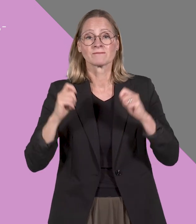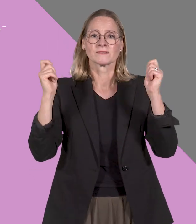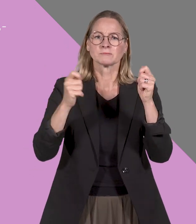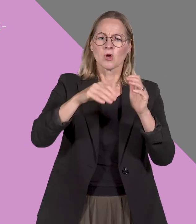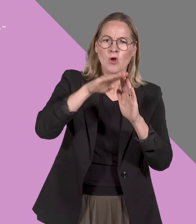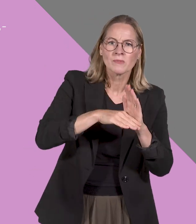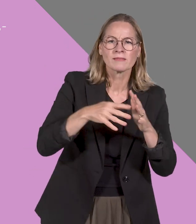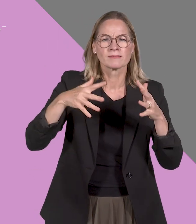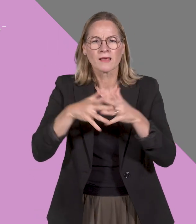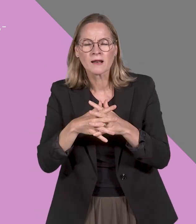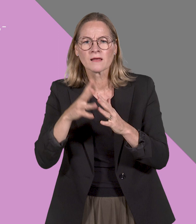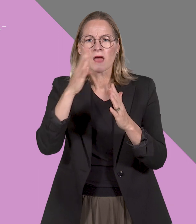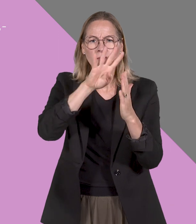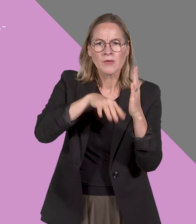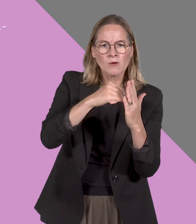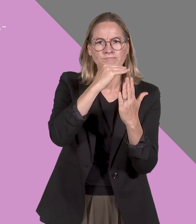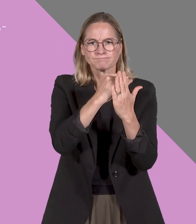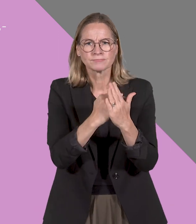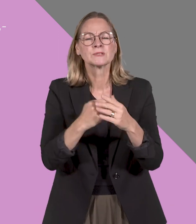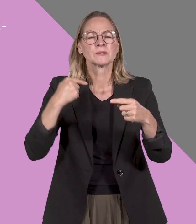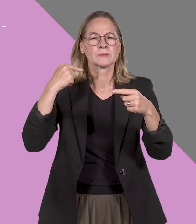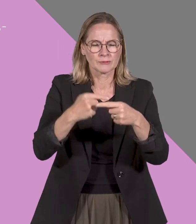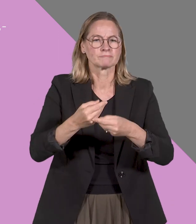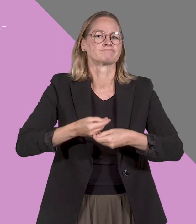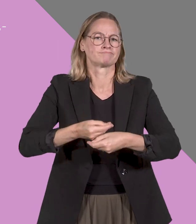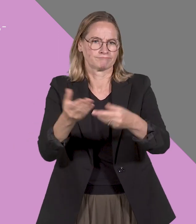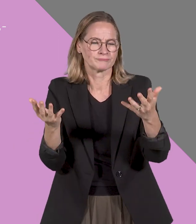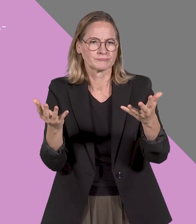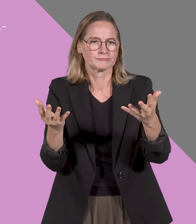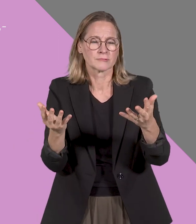Festivaalin ohjelmisto ja tarkempi aikataulu julkaistaan lähempänä.